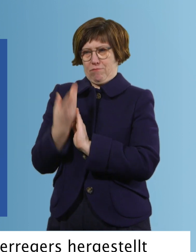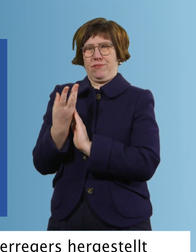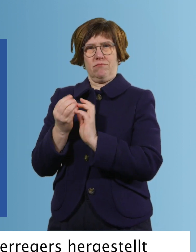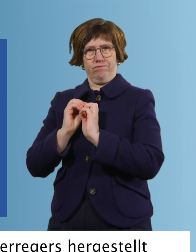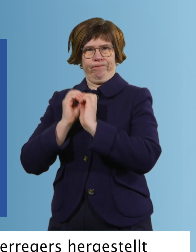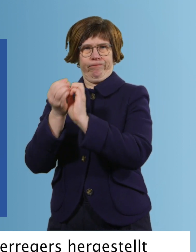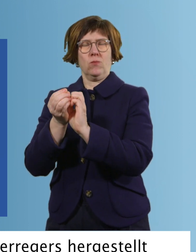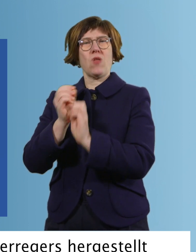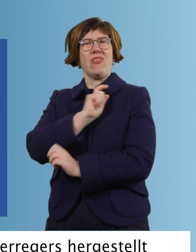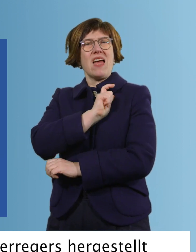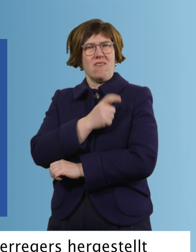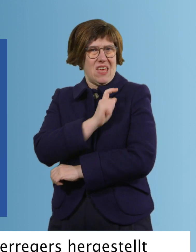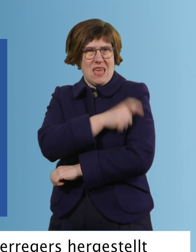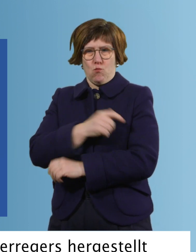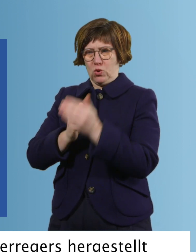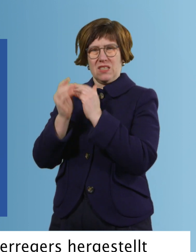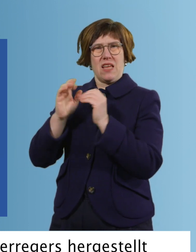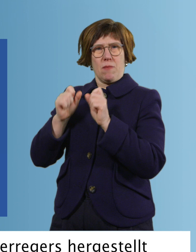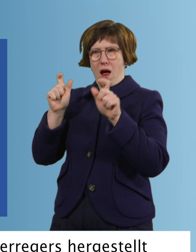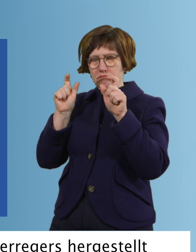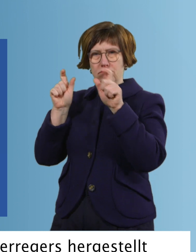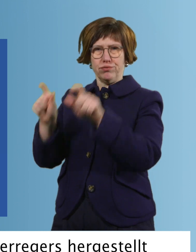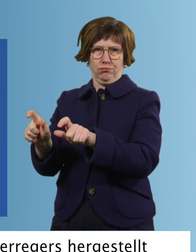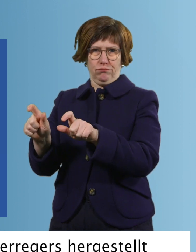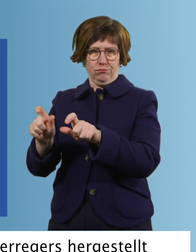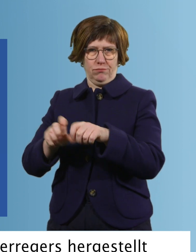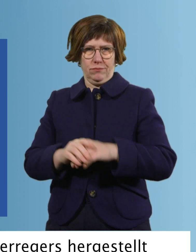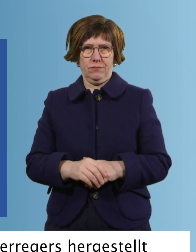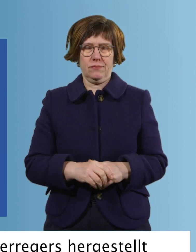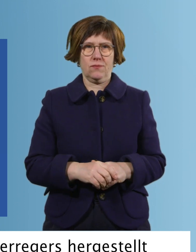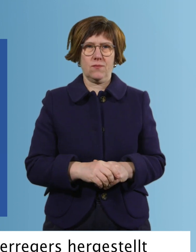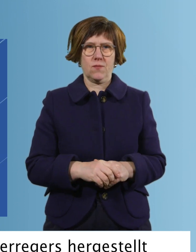hergestellt und dem Immunsystem präsentiert.